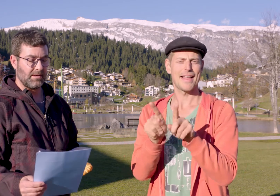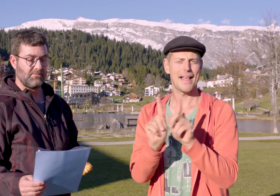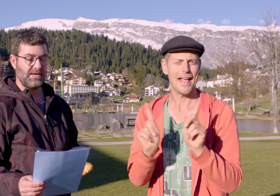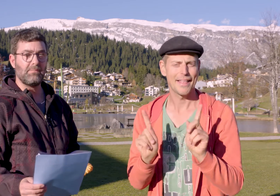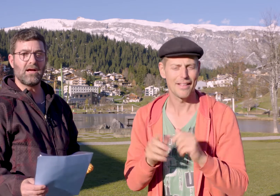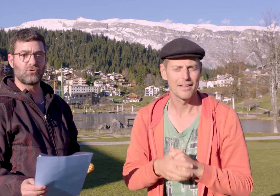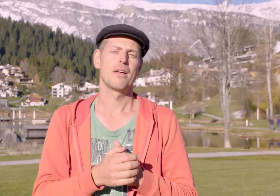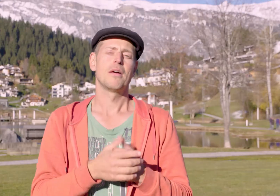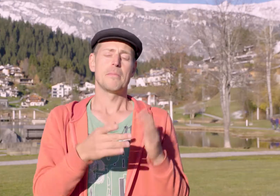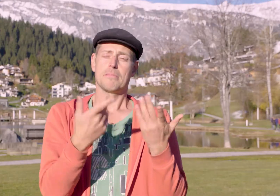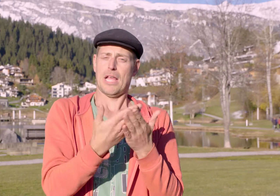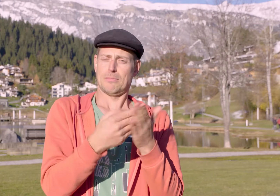Es müsste sich sehr viel ändern.